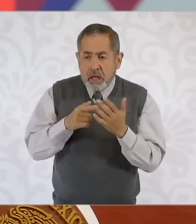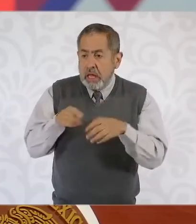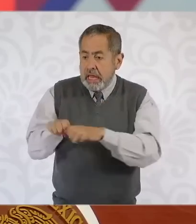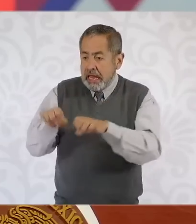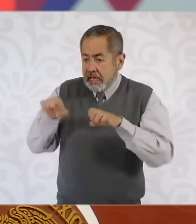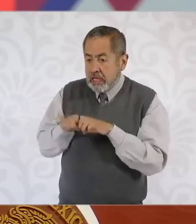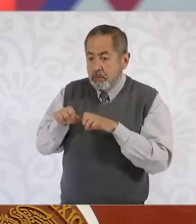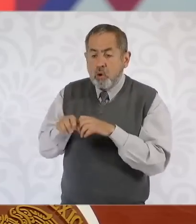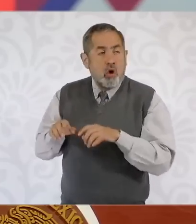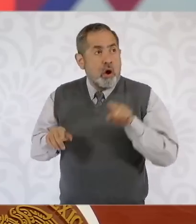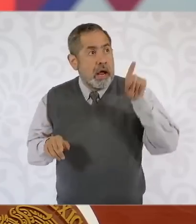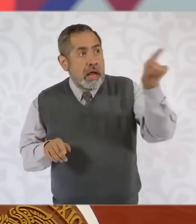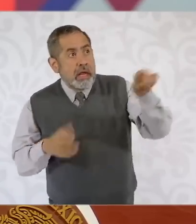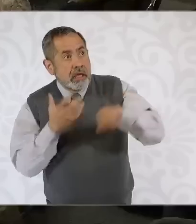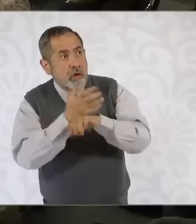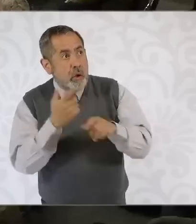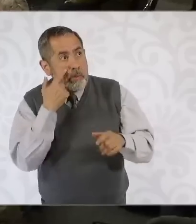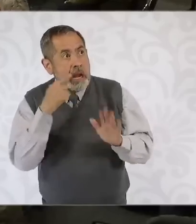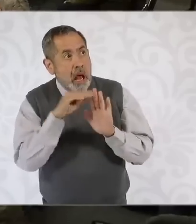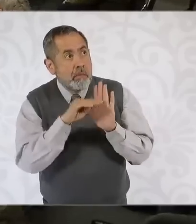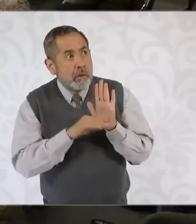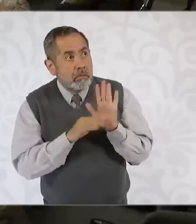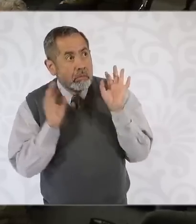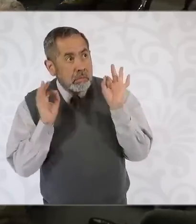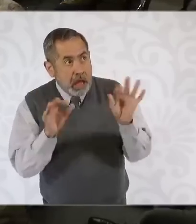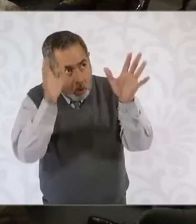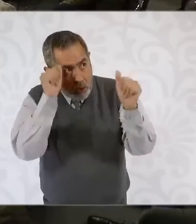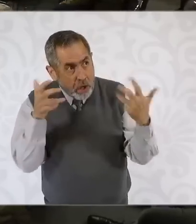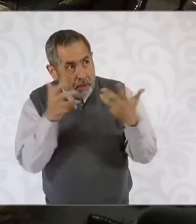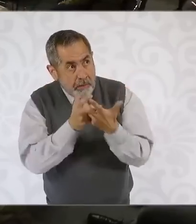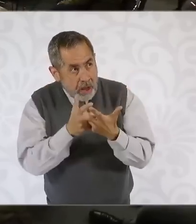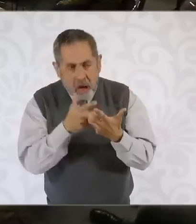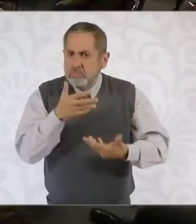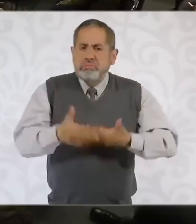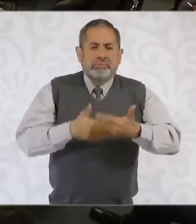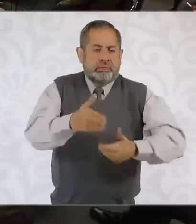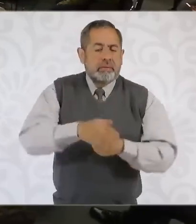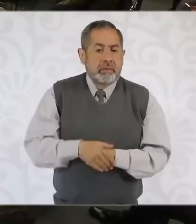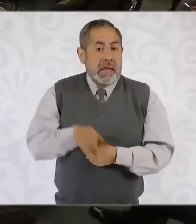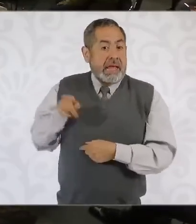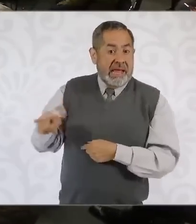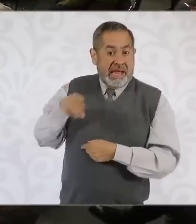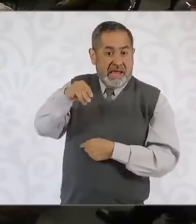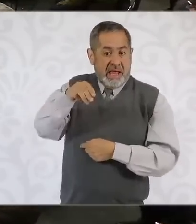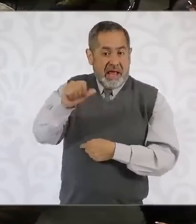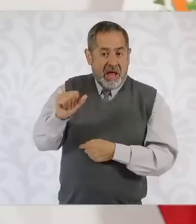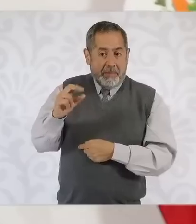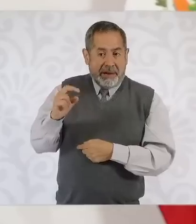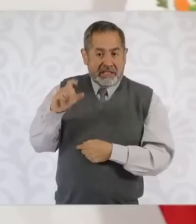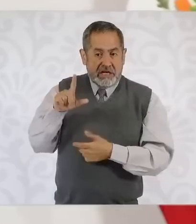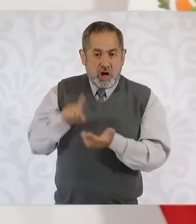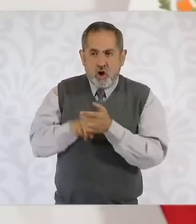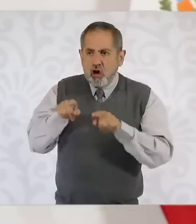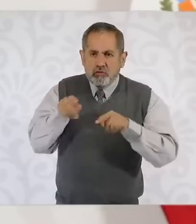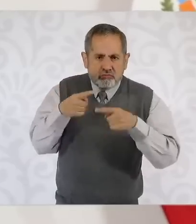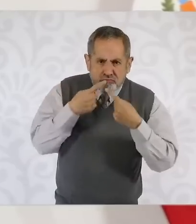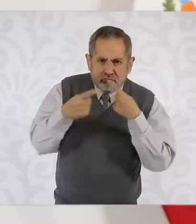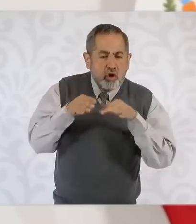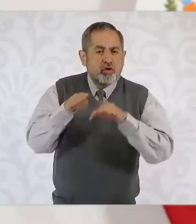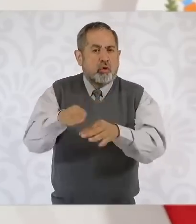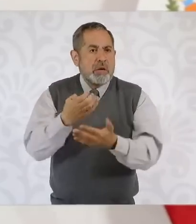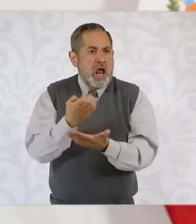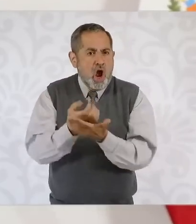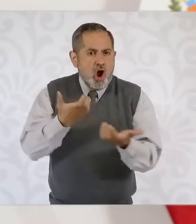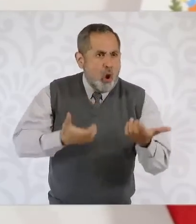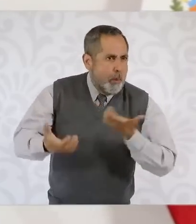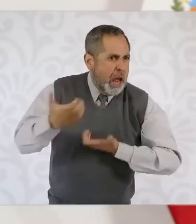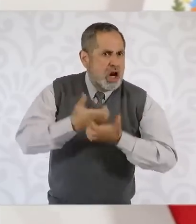presidente Trump y Marcelo ha estado trabajando ya mucho sobre el tema de comercio lo que significa